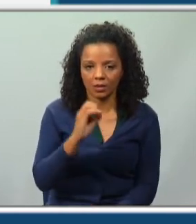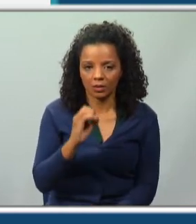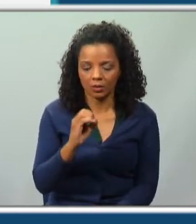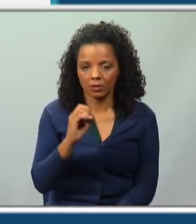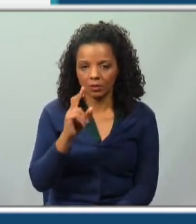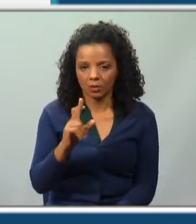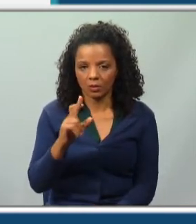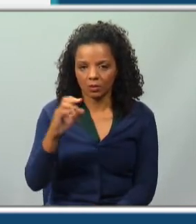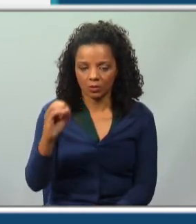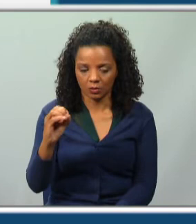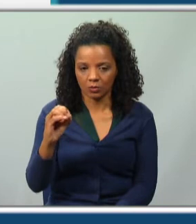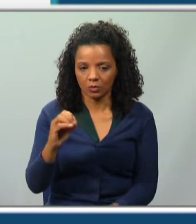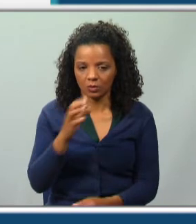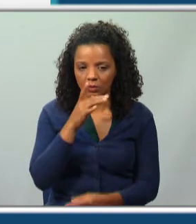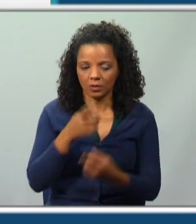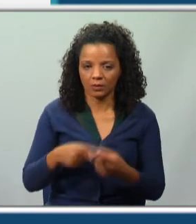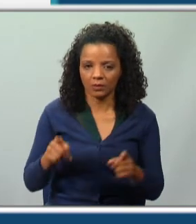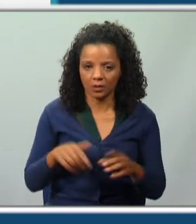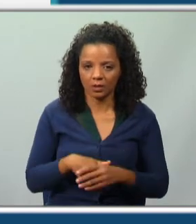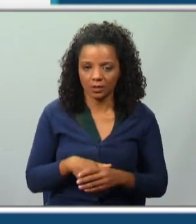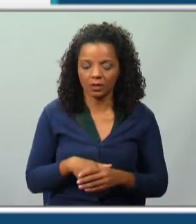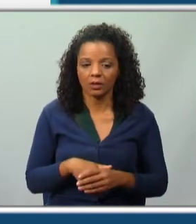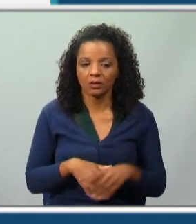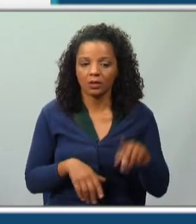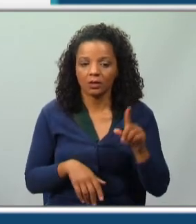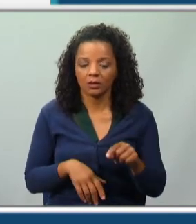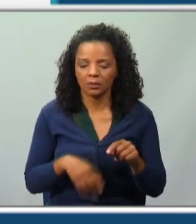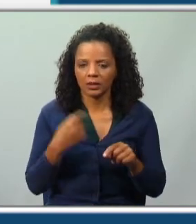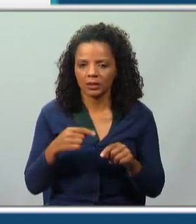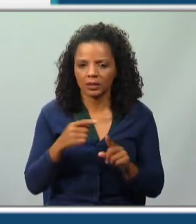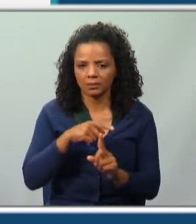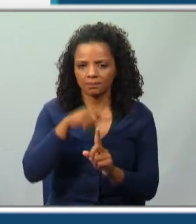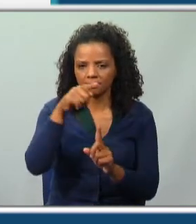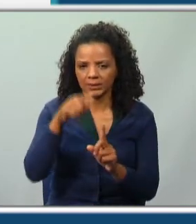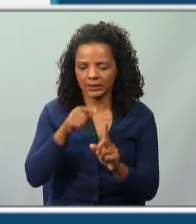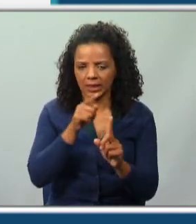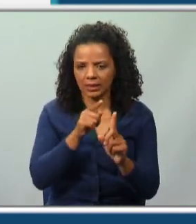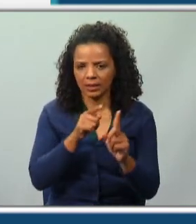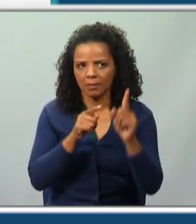destacada com outra tonalidade e que e novamente ali a indicação de uma certa o 以另一種調性突出顯示，即再次出現某個跡象